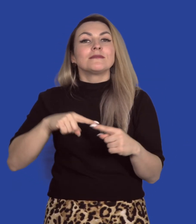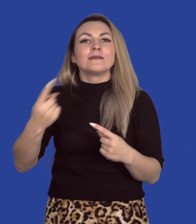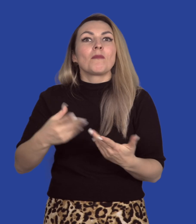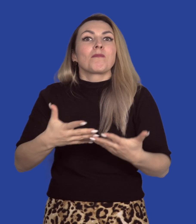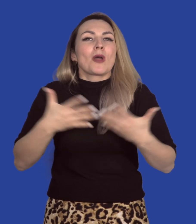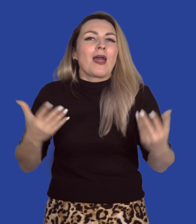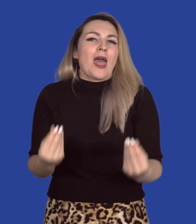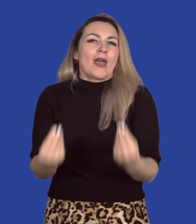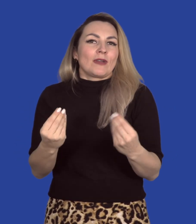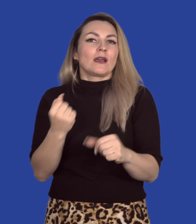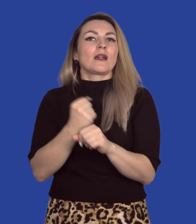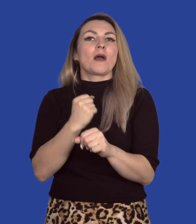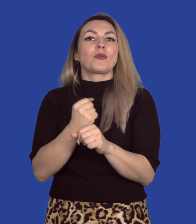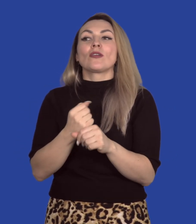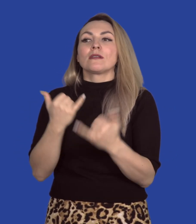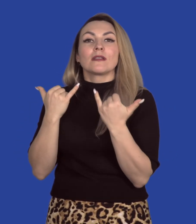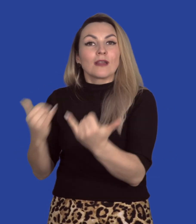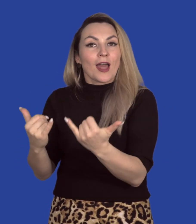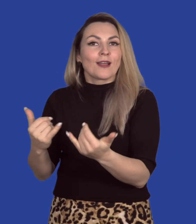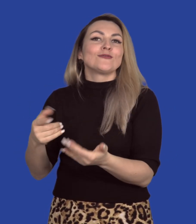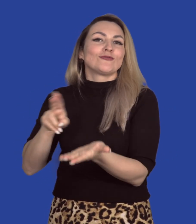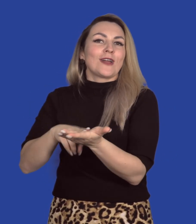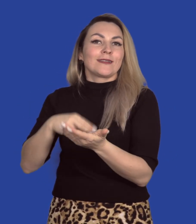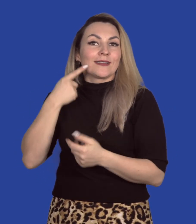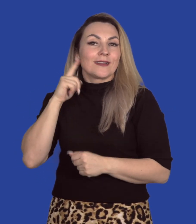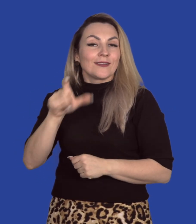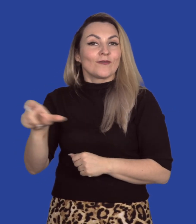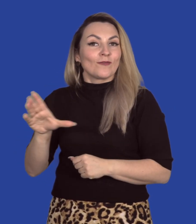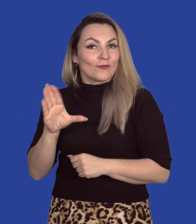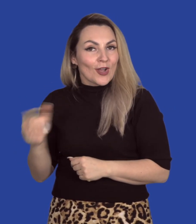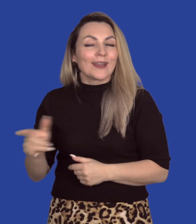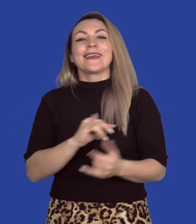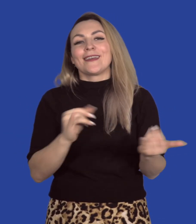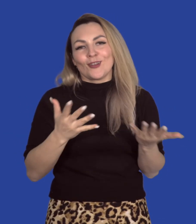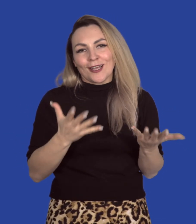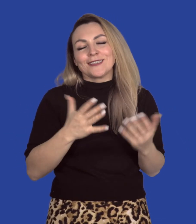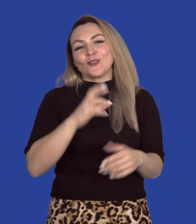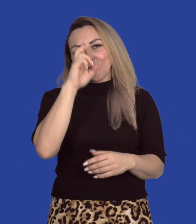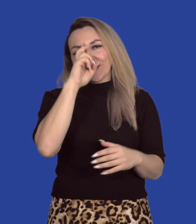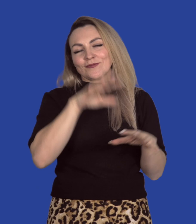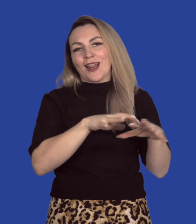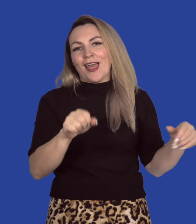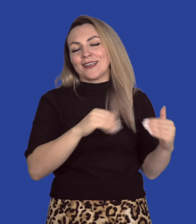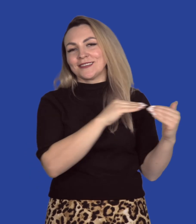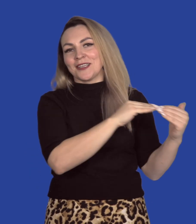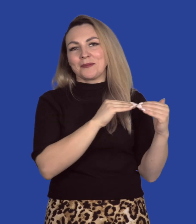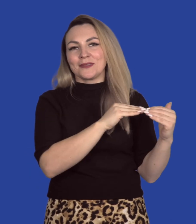и более эффективной работы председателей с членами ВОГ и государственными властями.